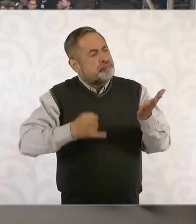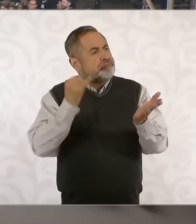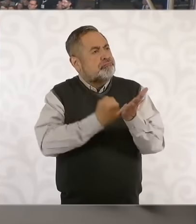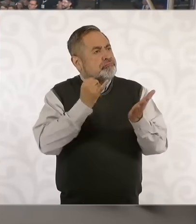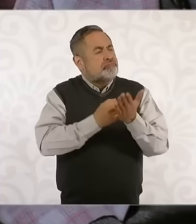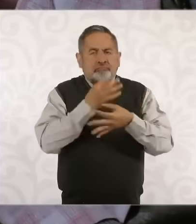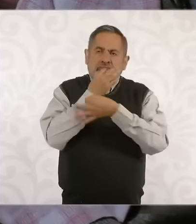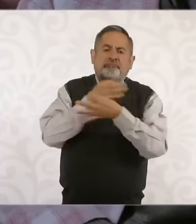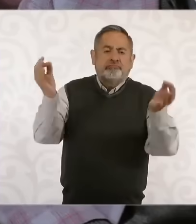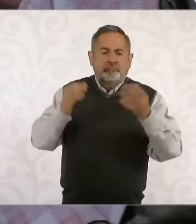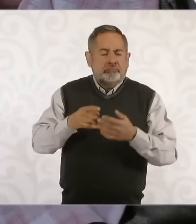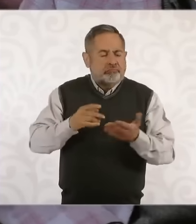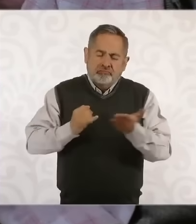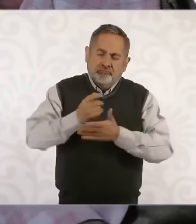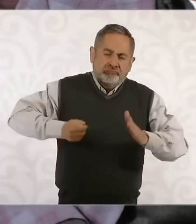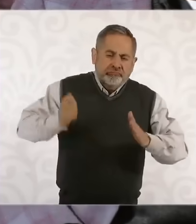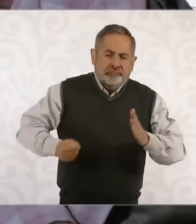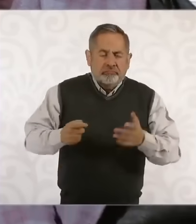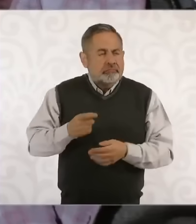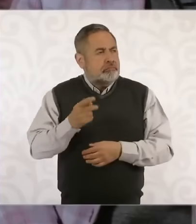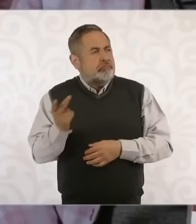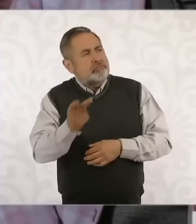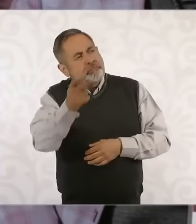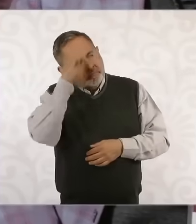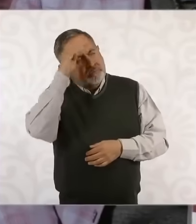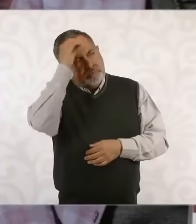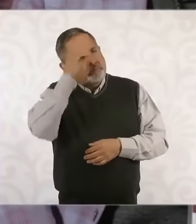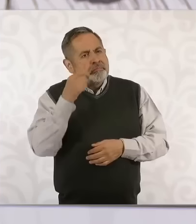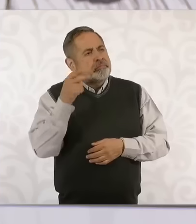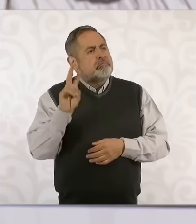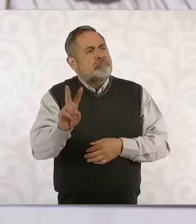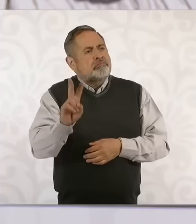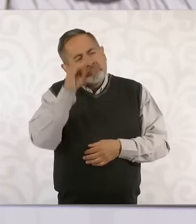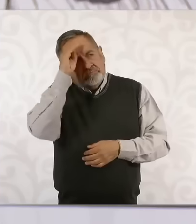lo cual podría emitir un fallo. ¿Cuáles son sus expectativas? Bueno, vamos a ver qué es